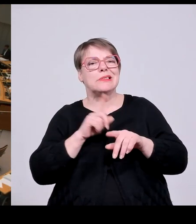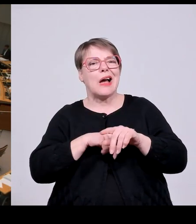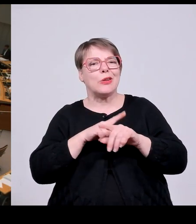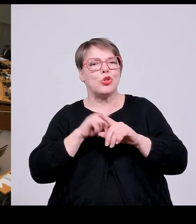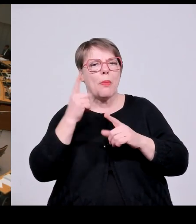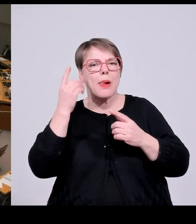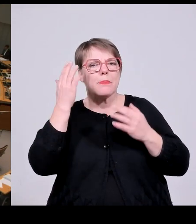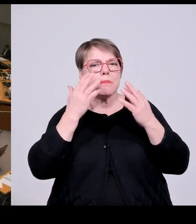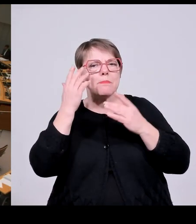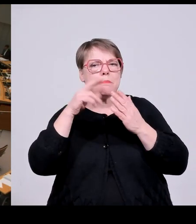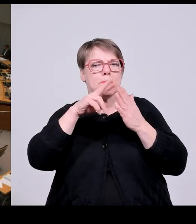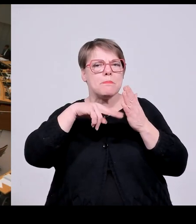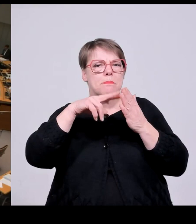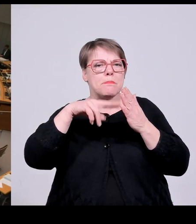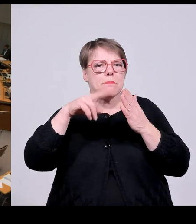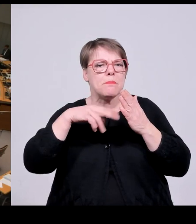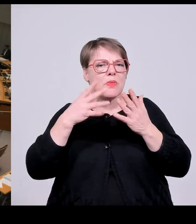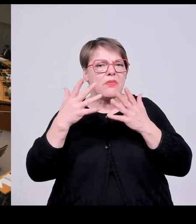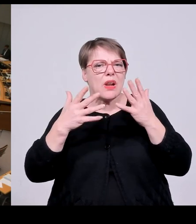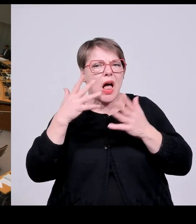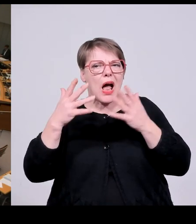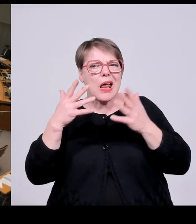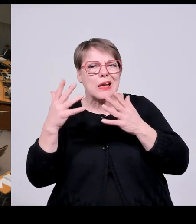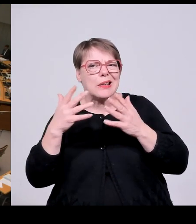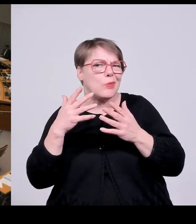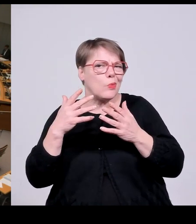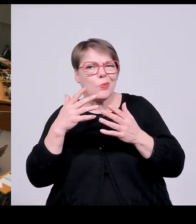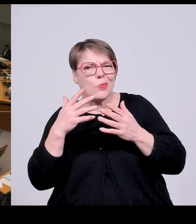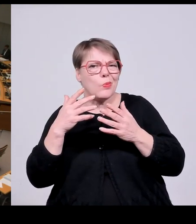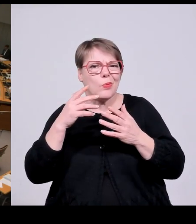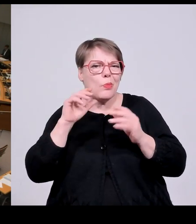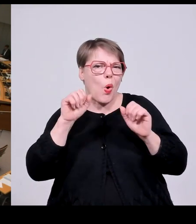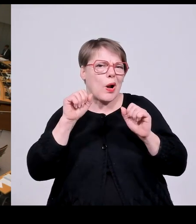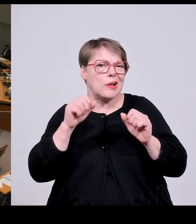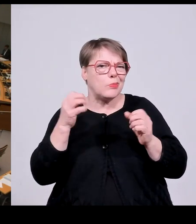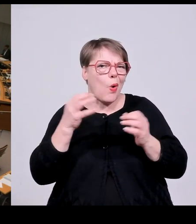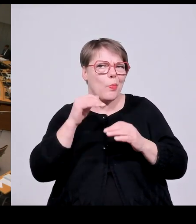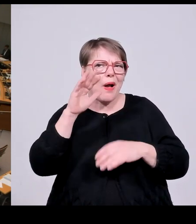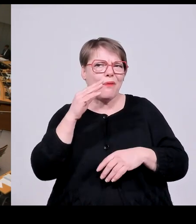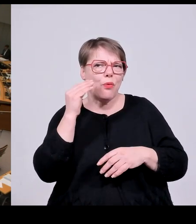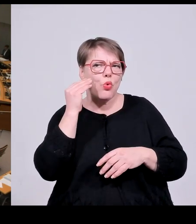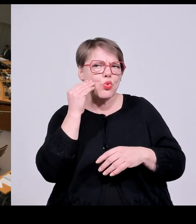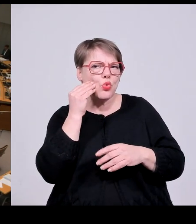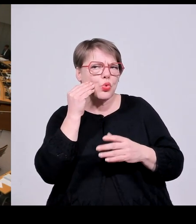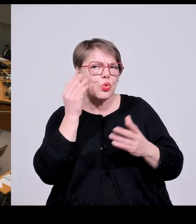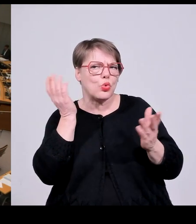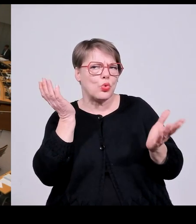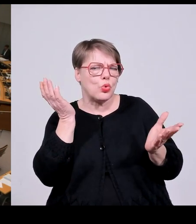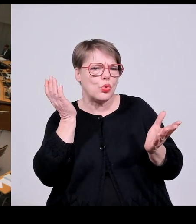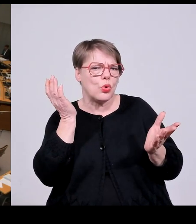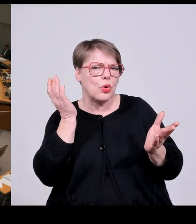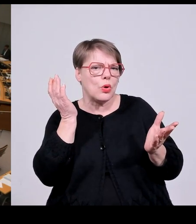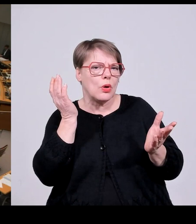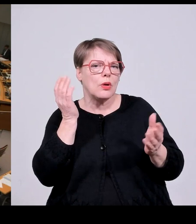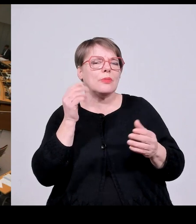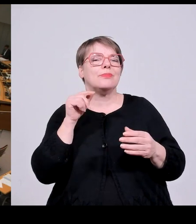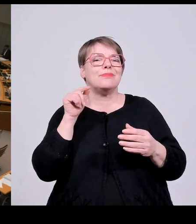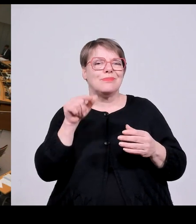bleibt natürlich die Frage, schaffen wir das überhaupt in Berlin? Selbst, wenn wir es